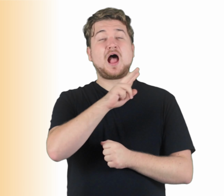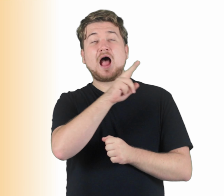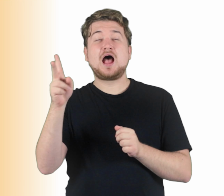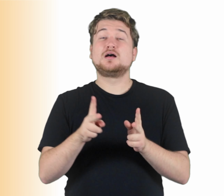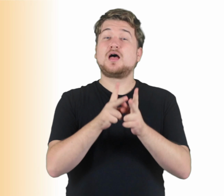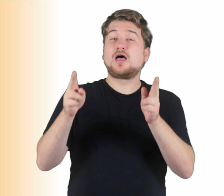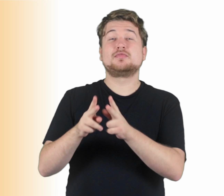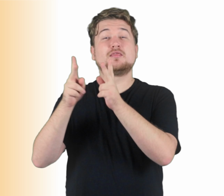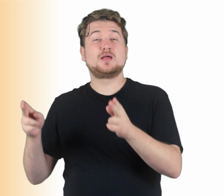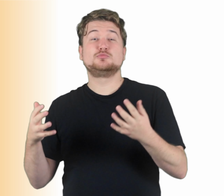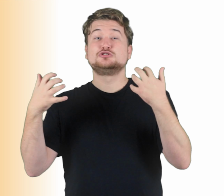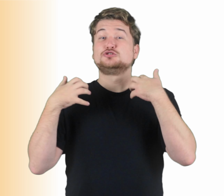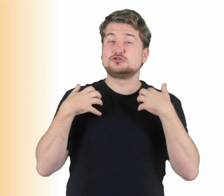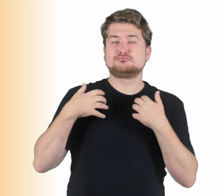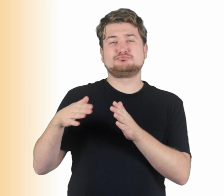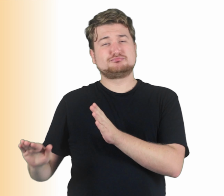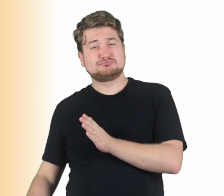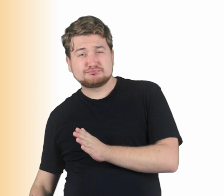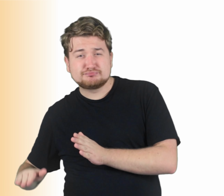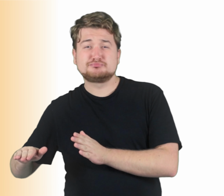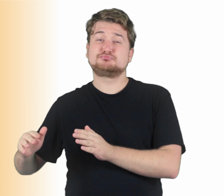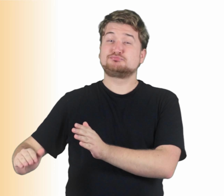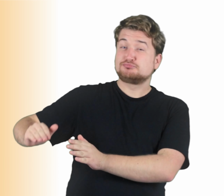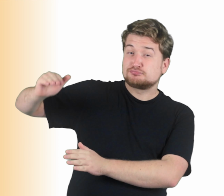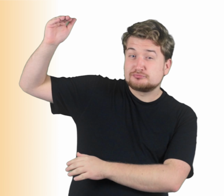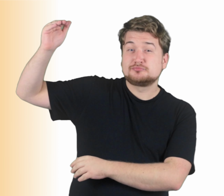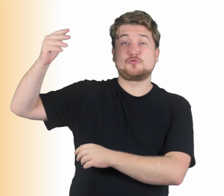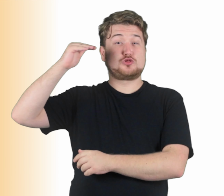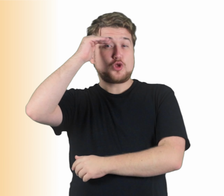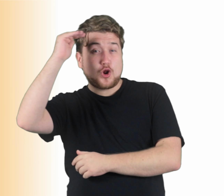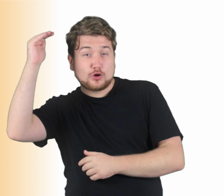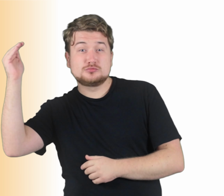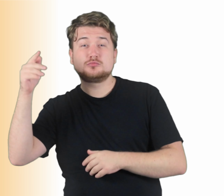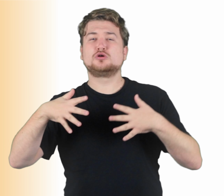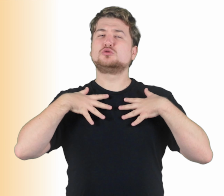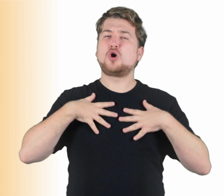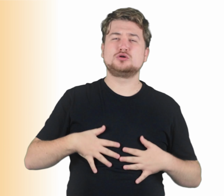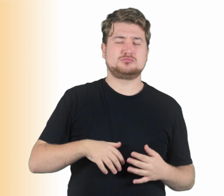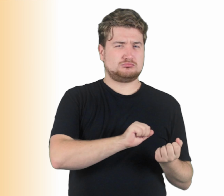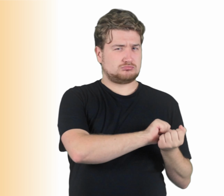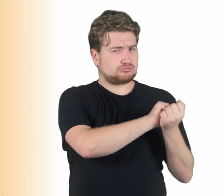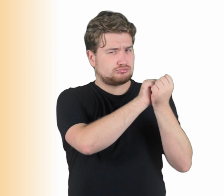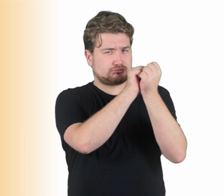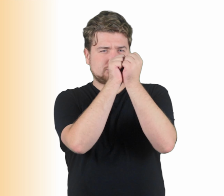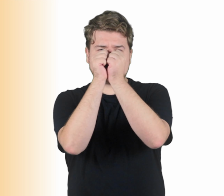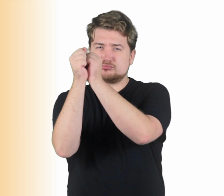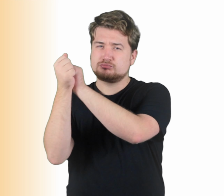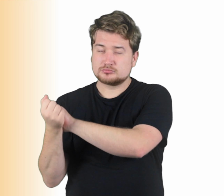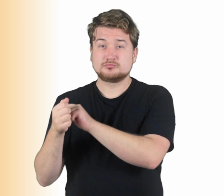Na każdym etapie życia, w dzieciństwie, dorastaniu czy dorosłości kształtuje się tożsamość